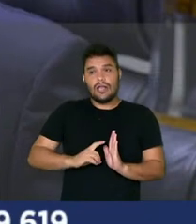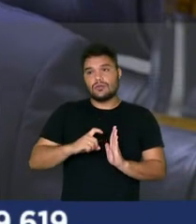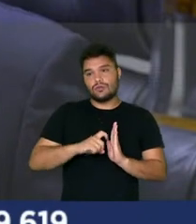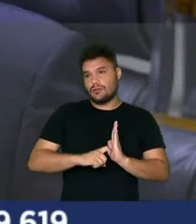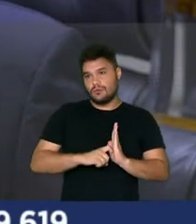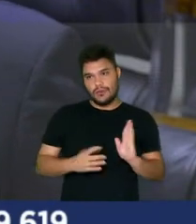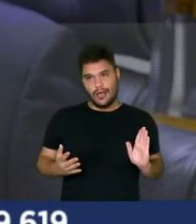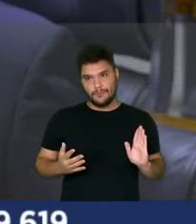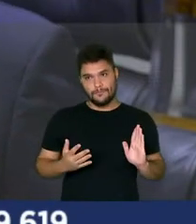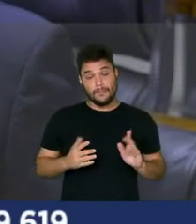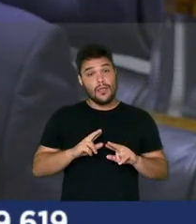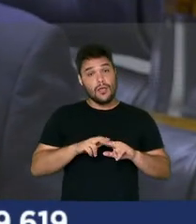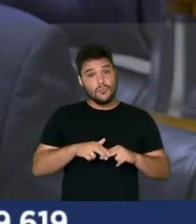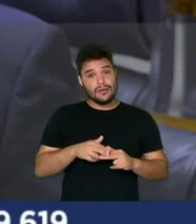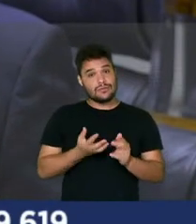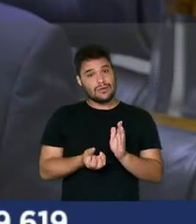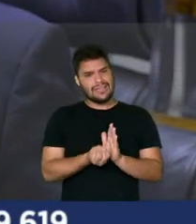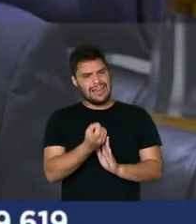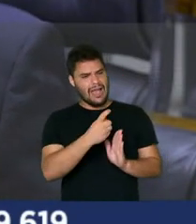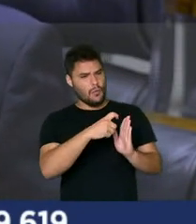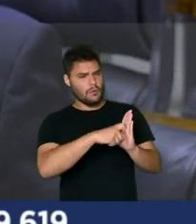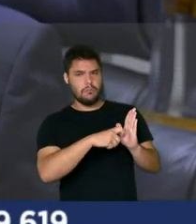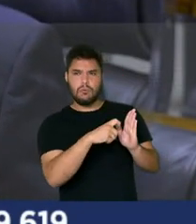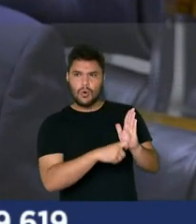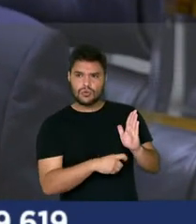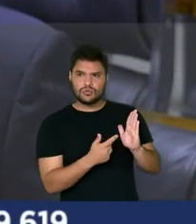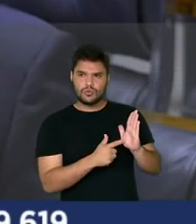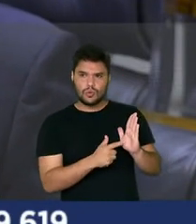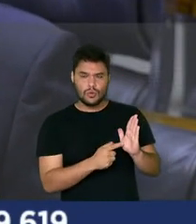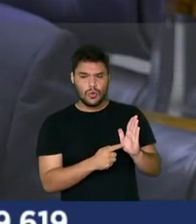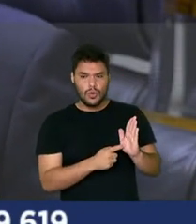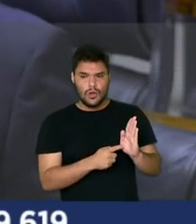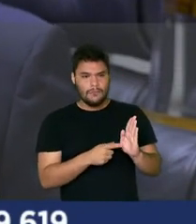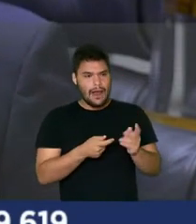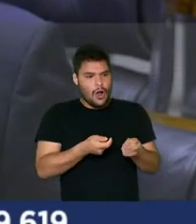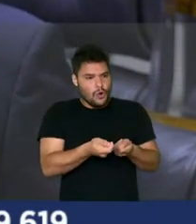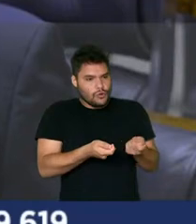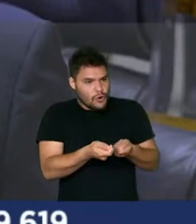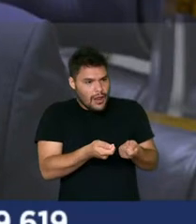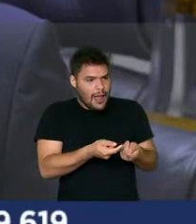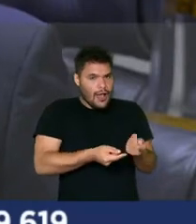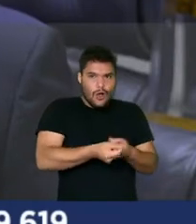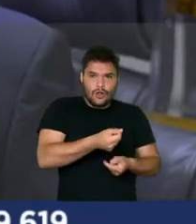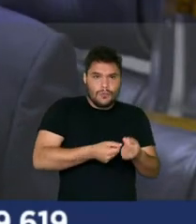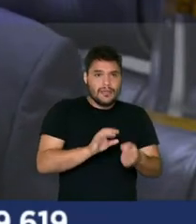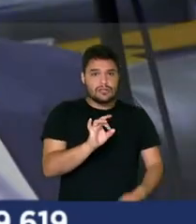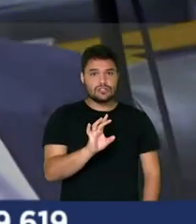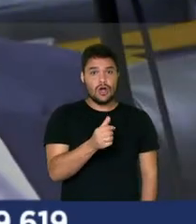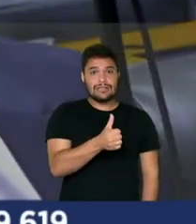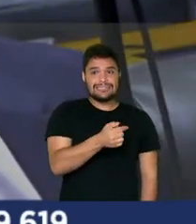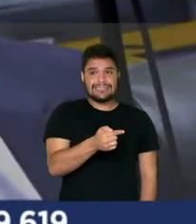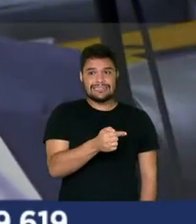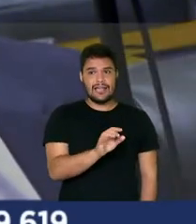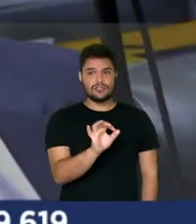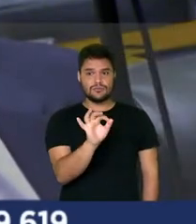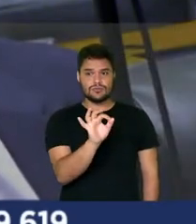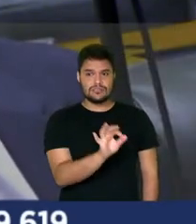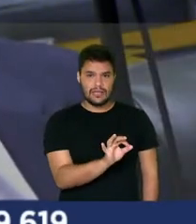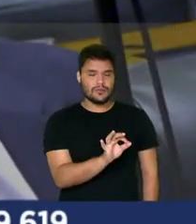MENOS TRIBUTOS. ISSO É UMA REGRA BÁSICO DO DIREITO TRIBUTÁRIO. PORTANTO, ESTABELECER UMA CURITIBA IÇÃO DE INTERVENÇÃO DO DOMÍNIO ECONÔMICO DE APENAS